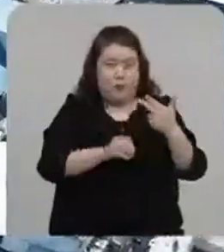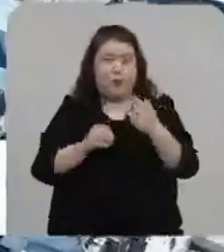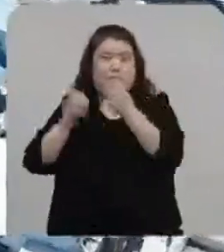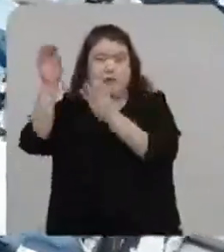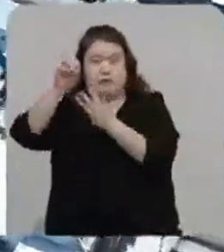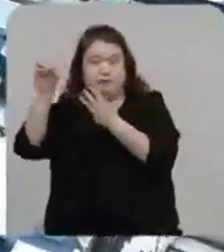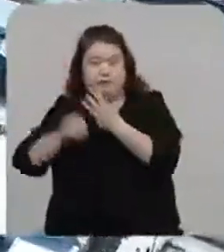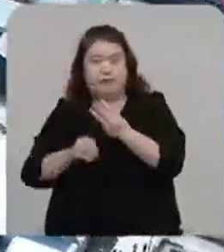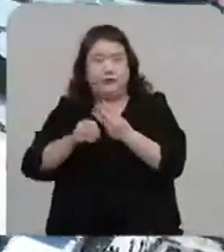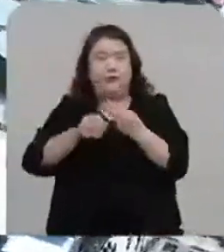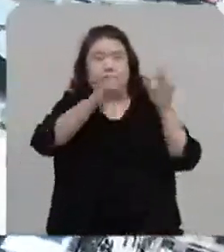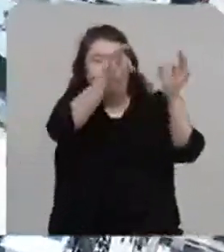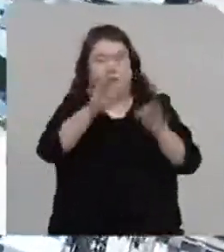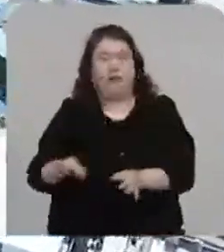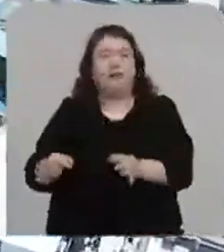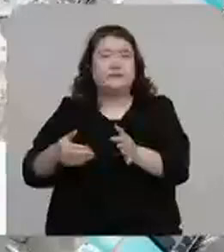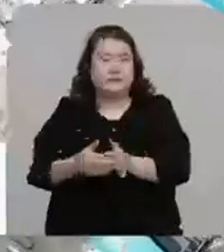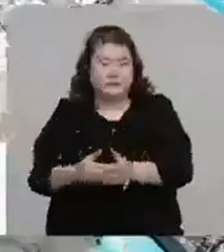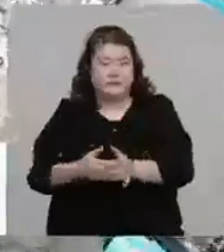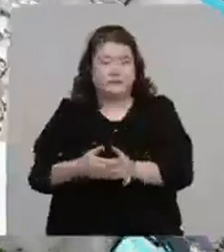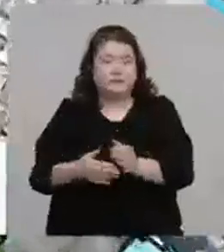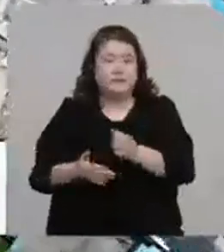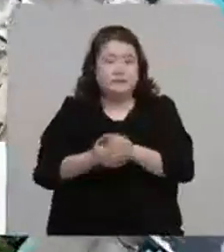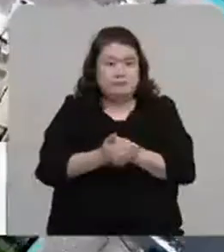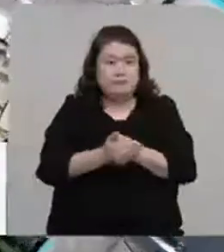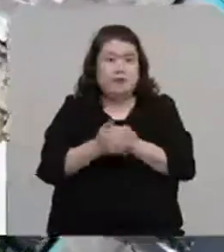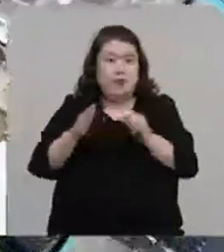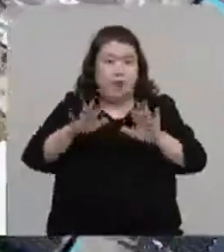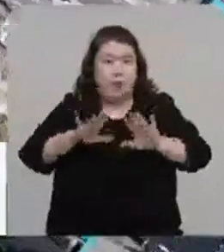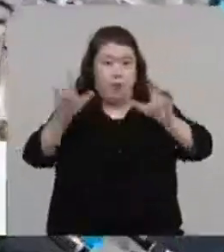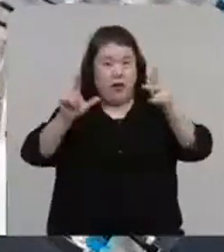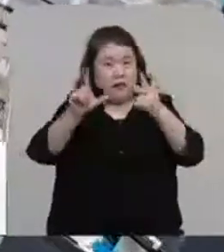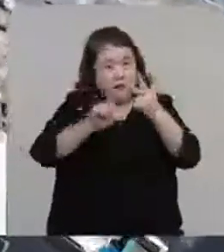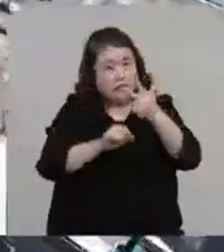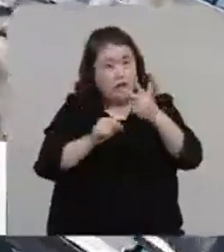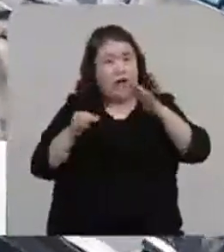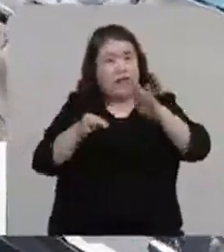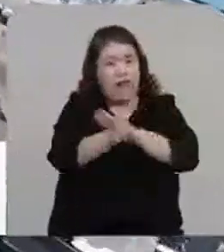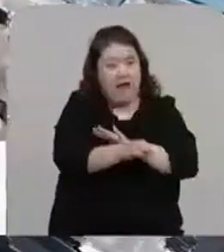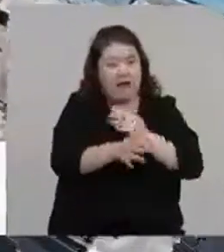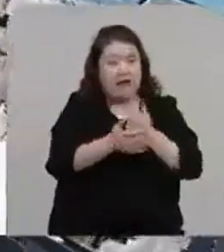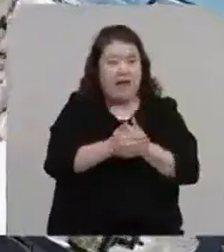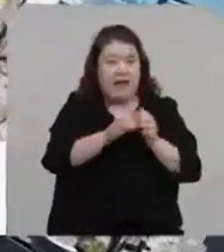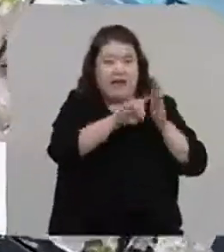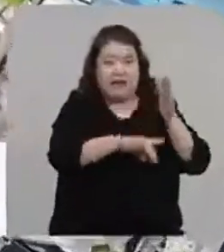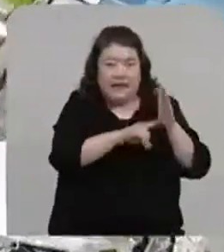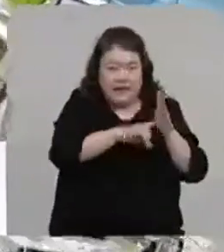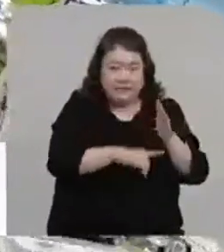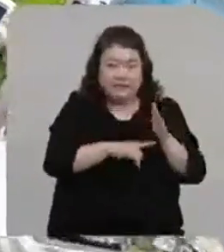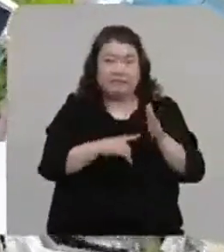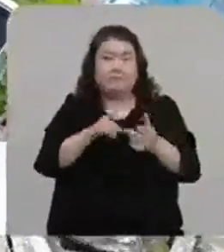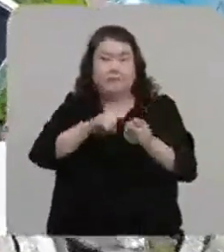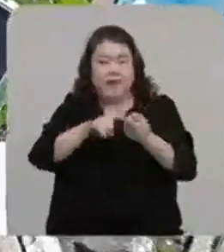가량 떨어졌습니다. 이에 따라 올 하반기에 내야 할 재산세와 종합부동산세도 대부분